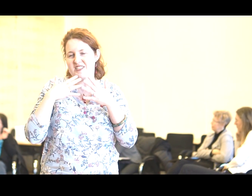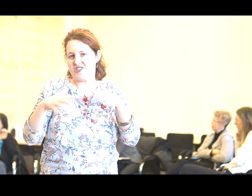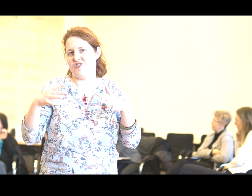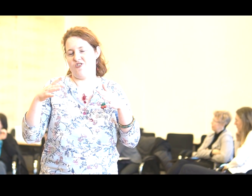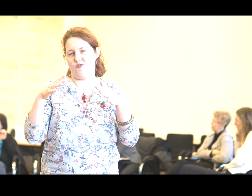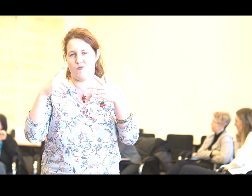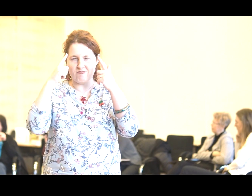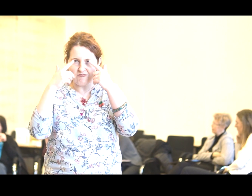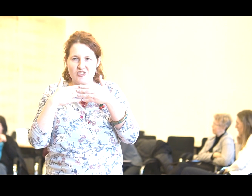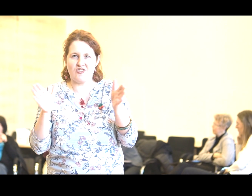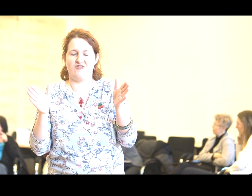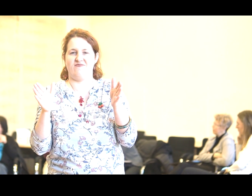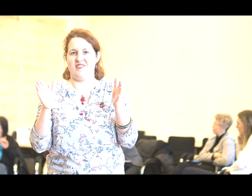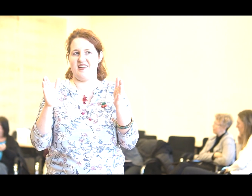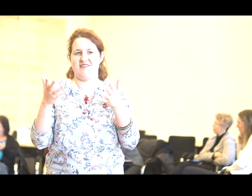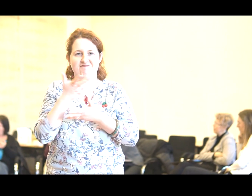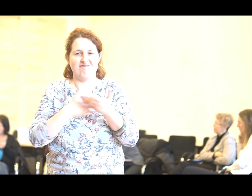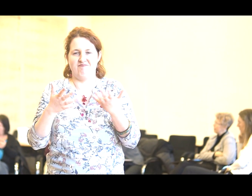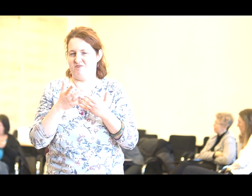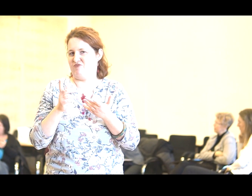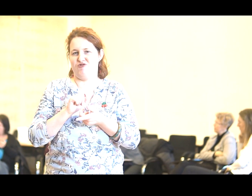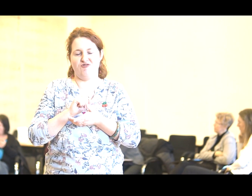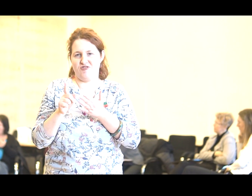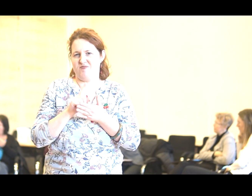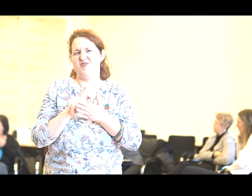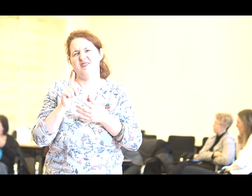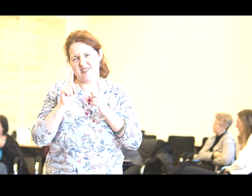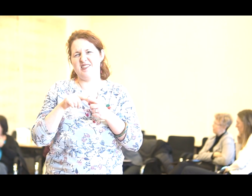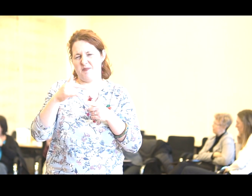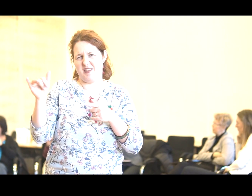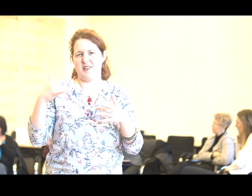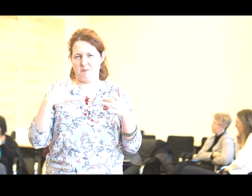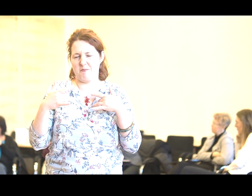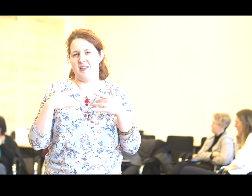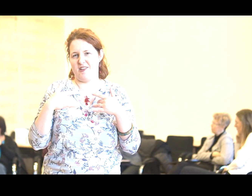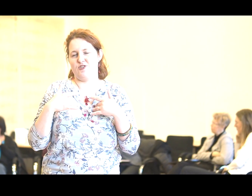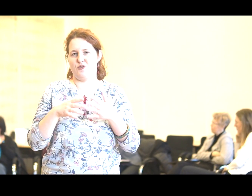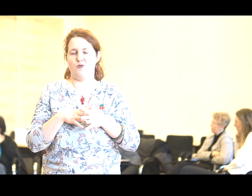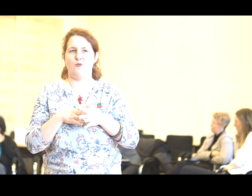Wszyscy są weseli, otwarci, wymieniają się doświadczeniami, wiedzą,